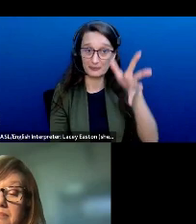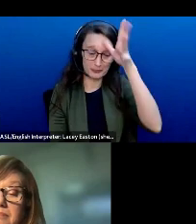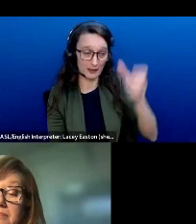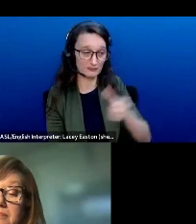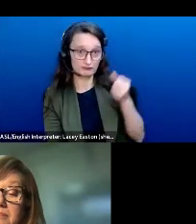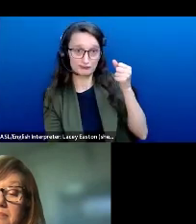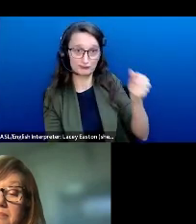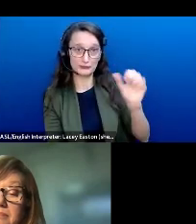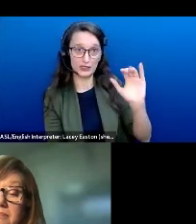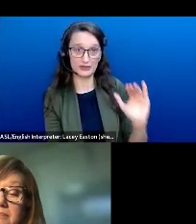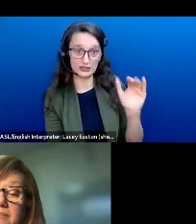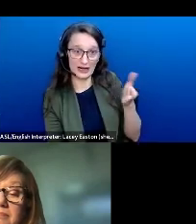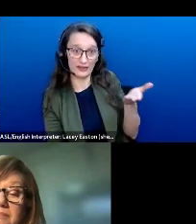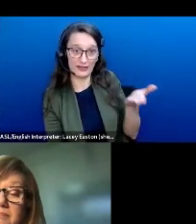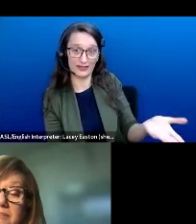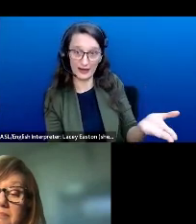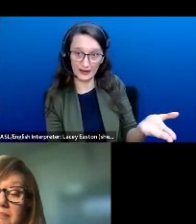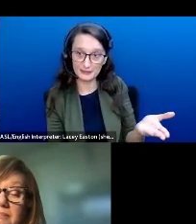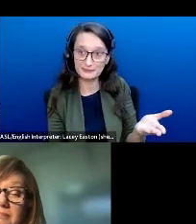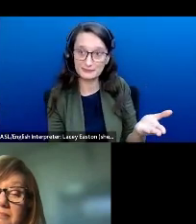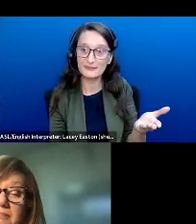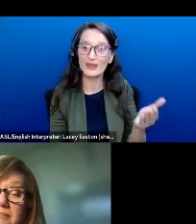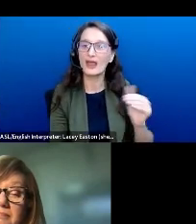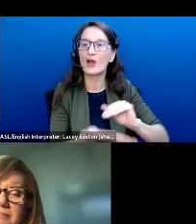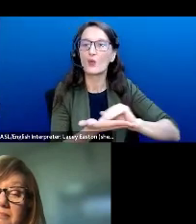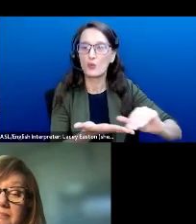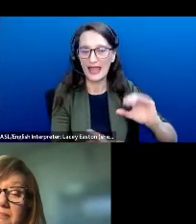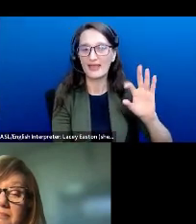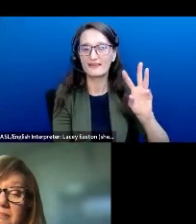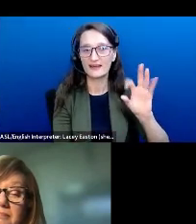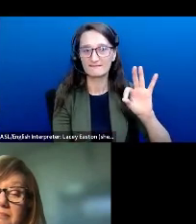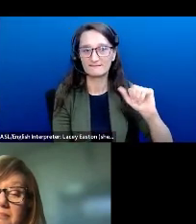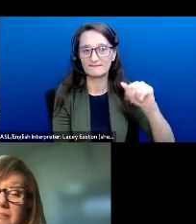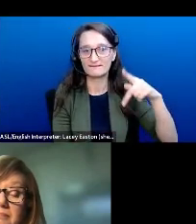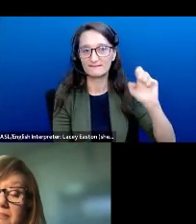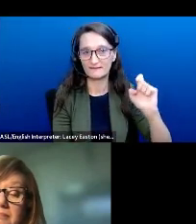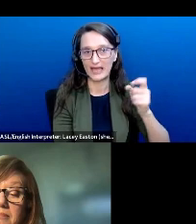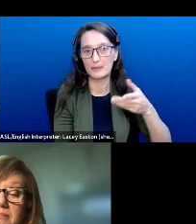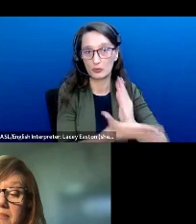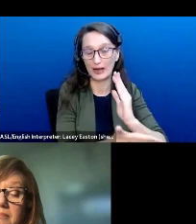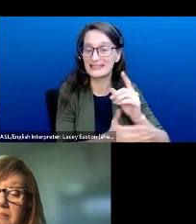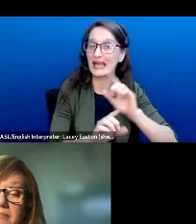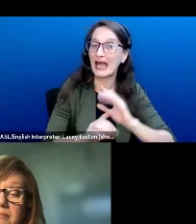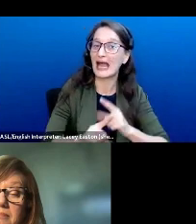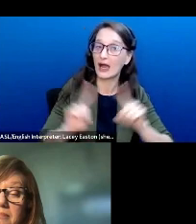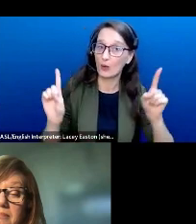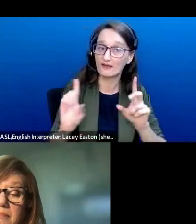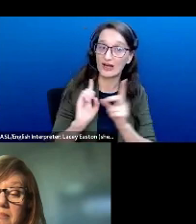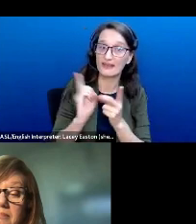renuncian a todos los derechos de FAPE. Sin embargo, el distrito puede ofrecer servicios limitados a través de un